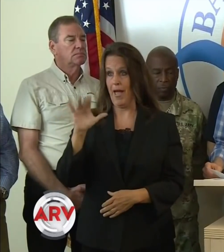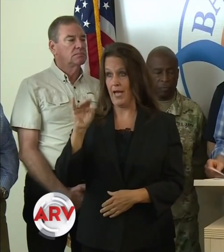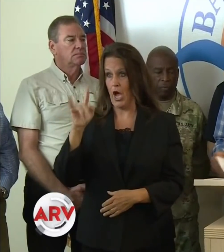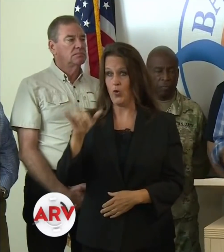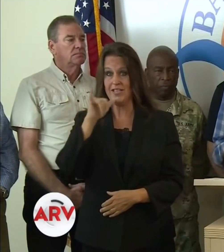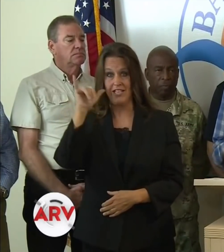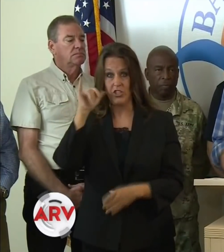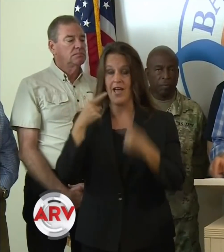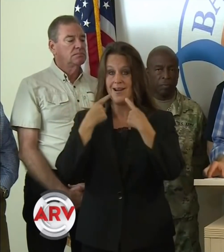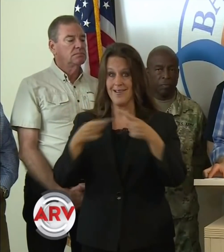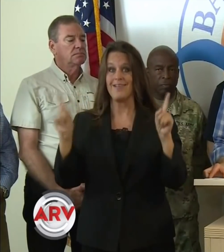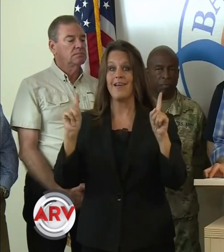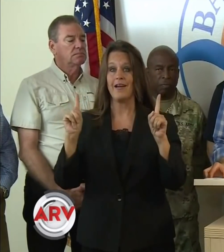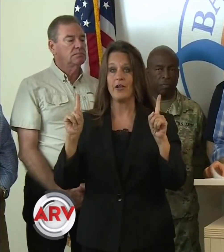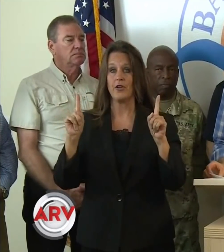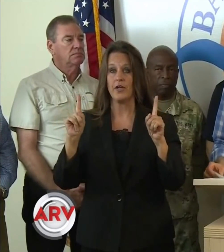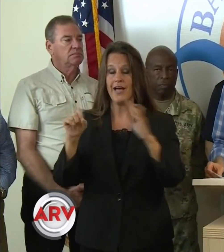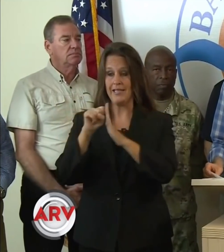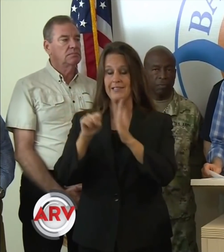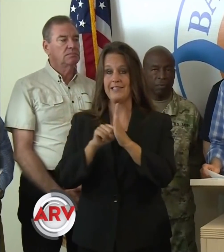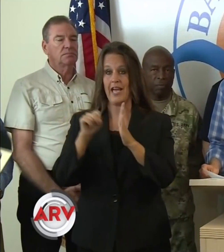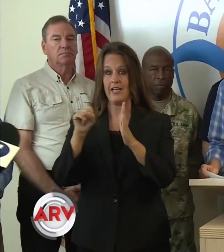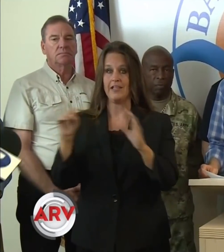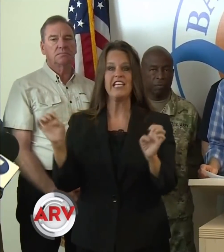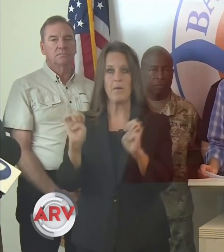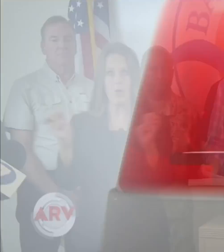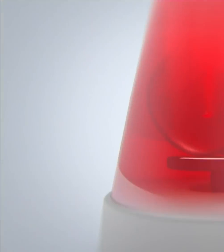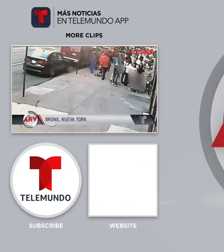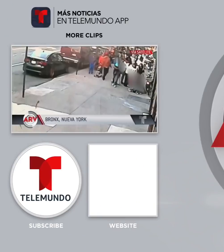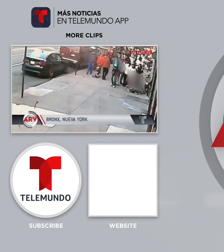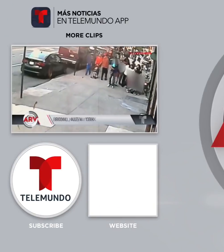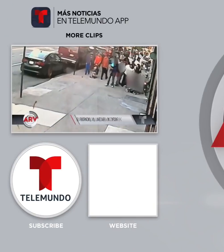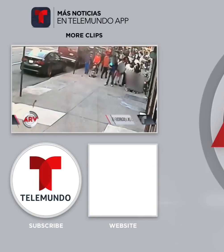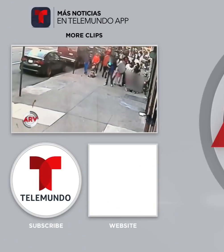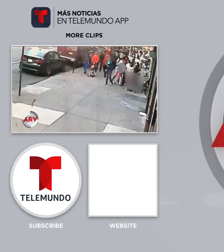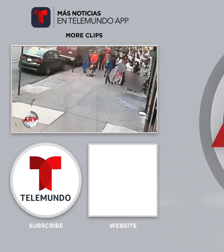TAMBIÉN LA COSTA OESTE DEL ESTADO DE LA FLORIDA CON